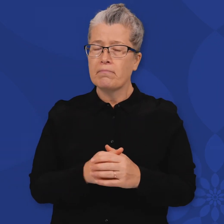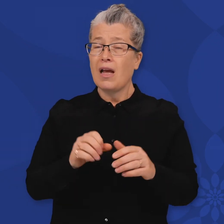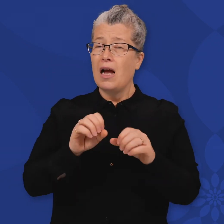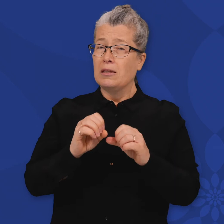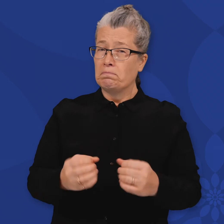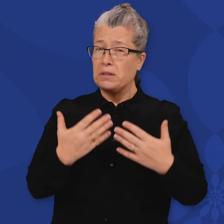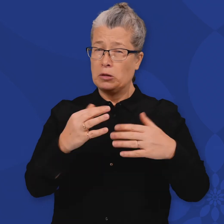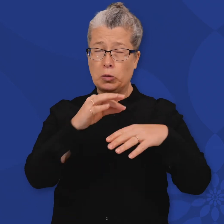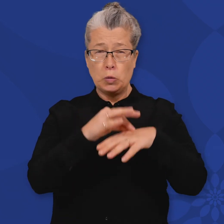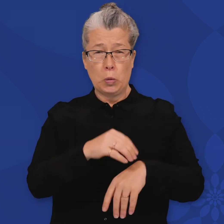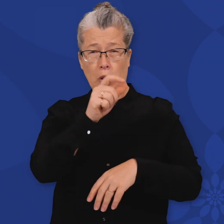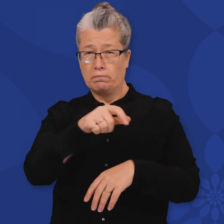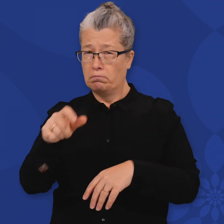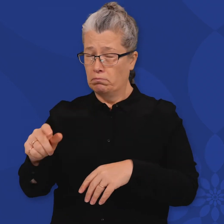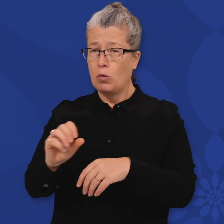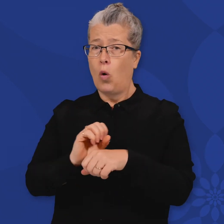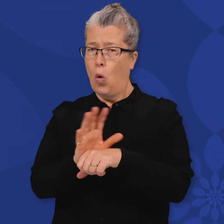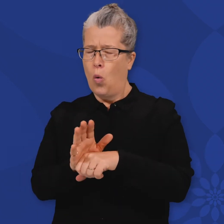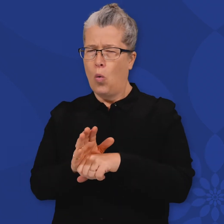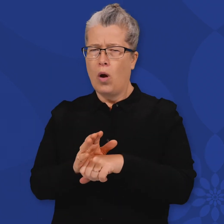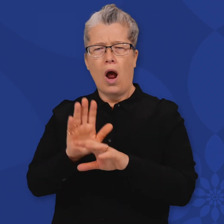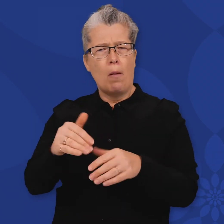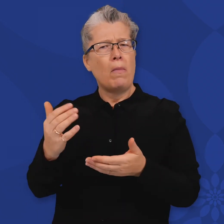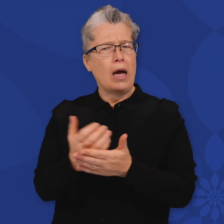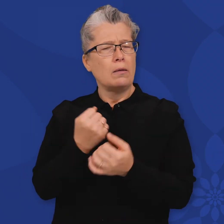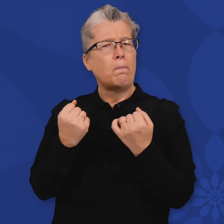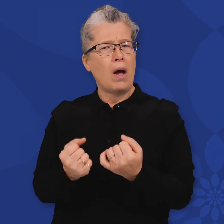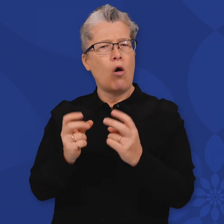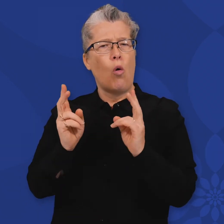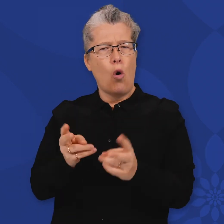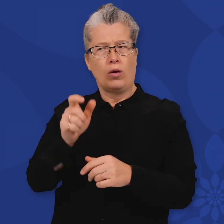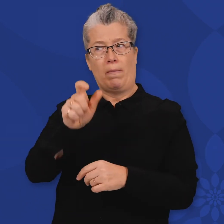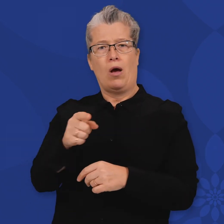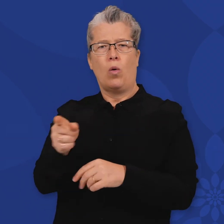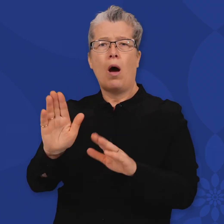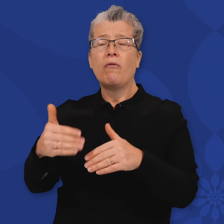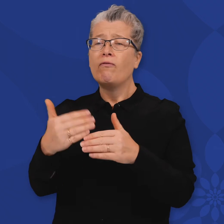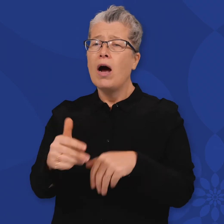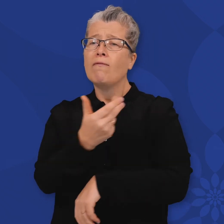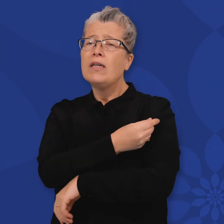Smittor konstateras också hos de som är vaccinerade, -